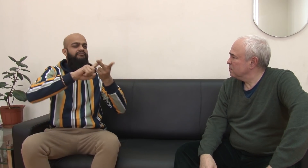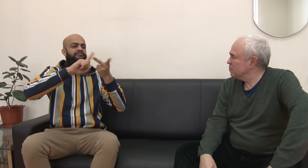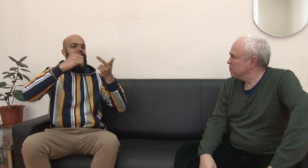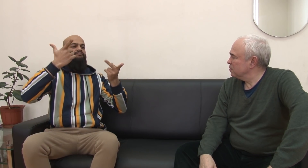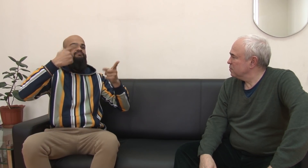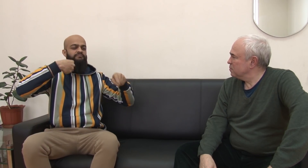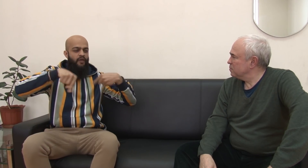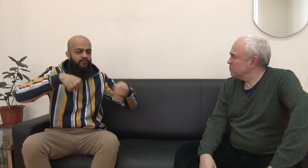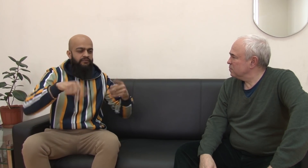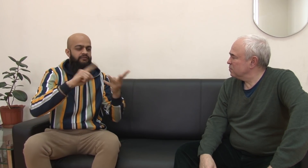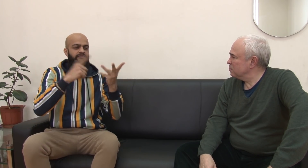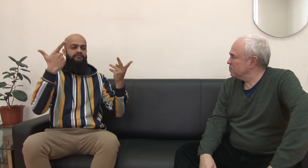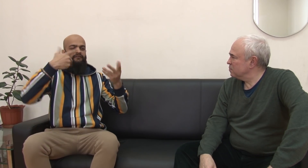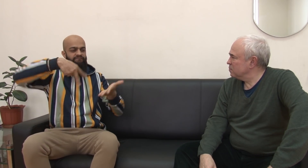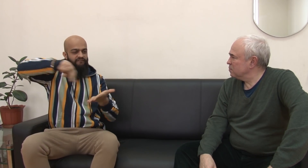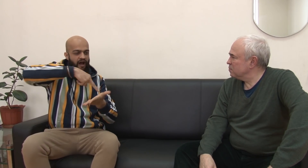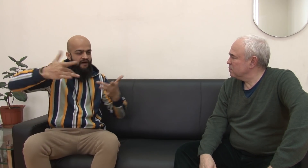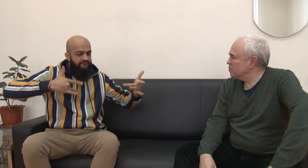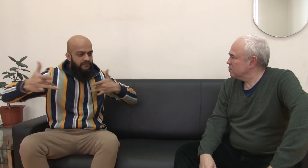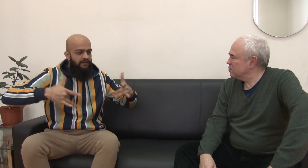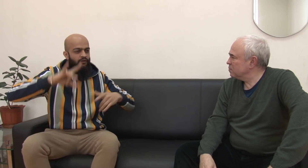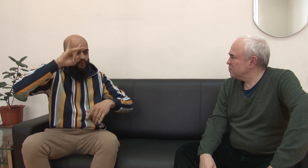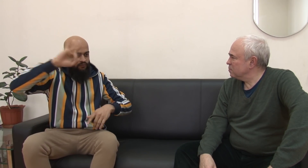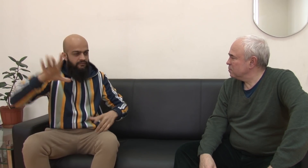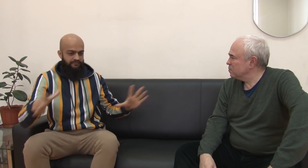футбола… театра…